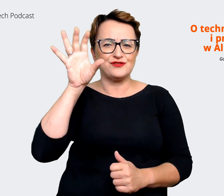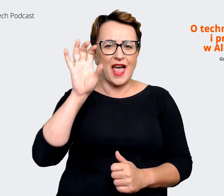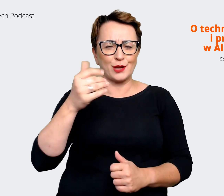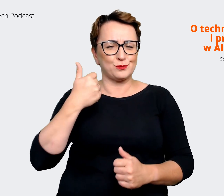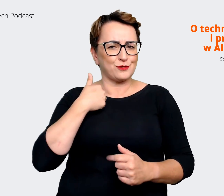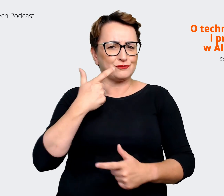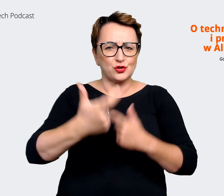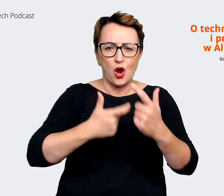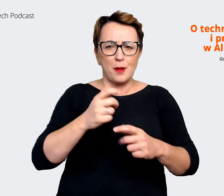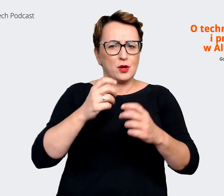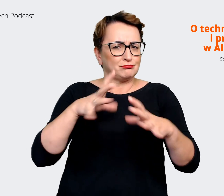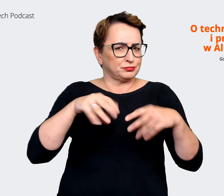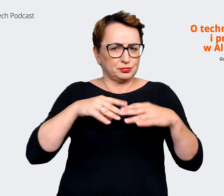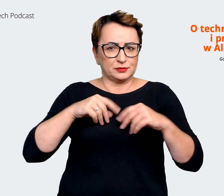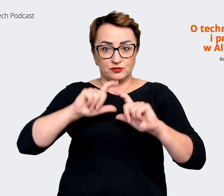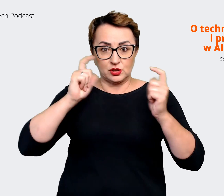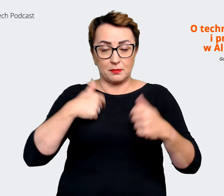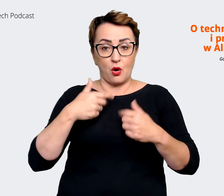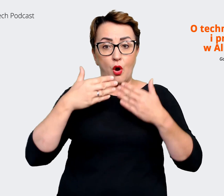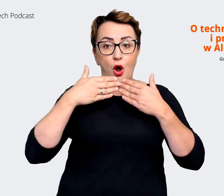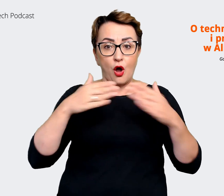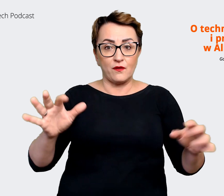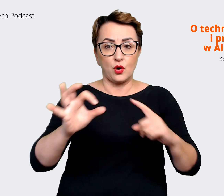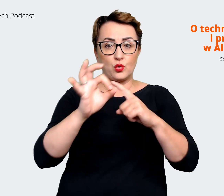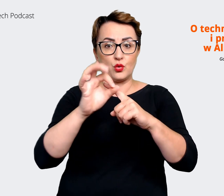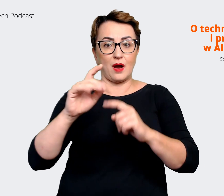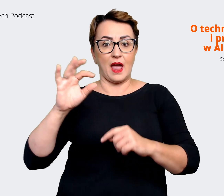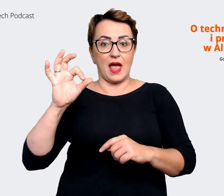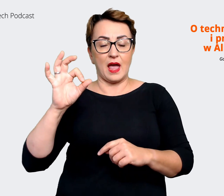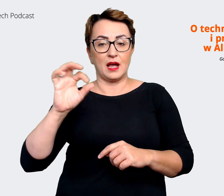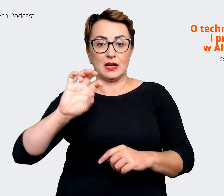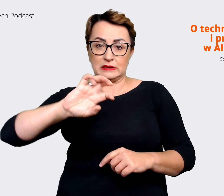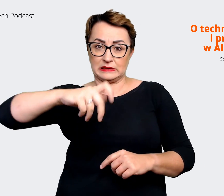co robimy funkcjonalnie. Otworzyliśmy kurek z kranem, ja bym powiedział wodospadem z Allegro.